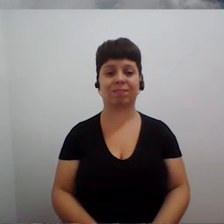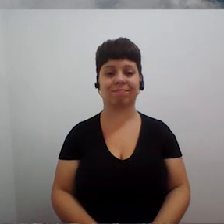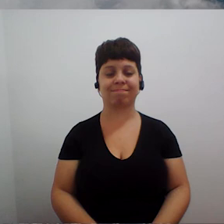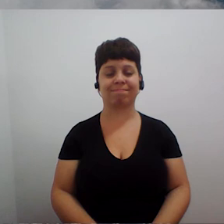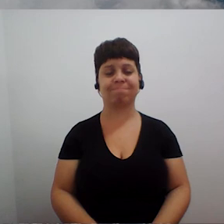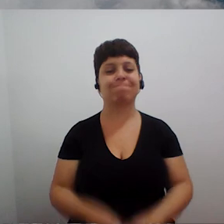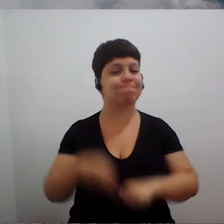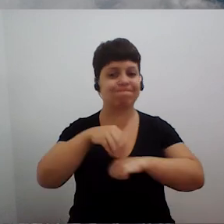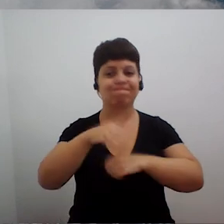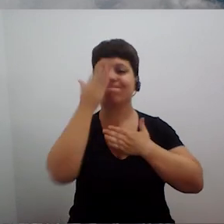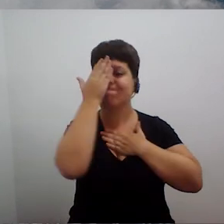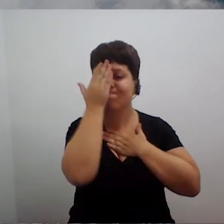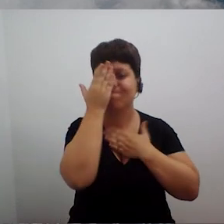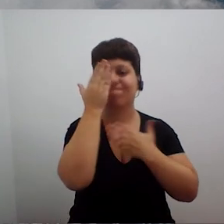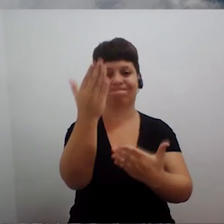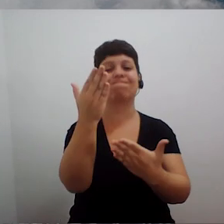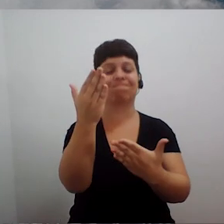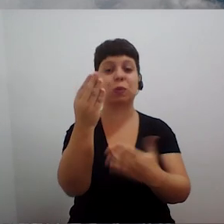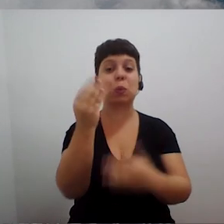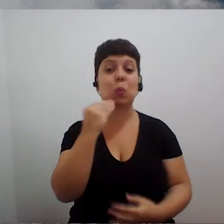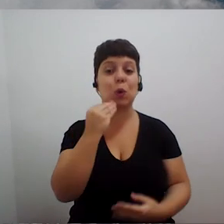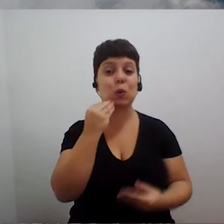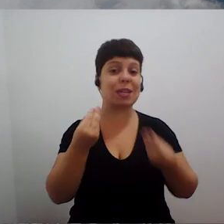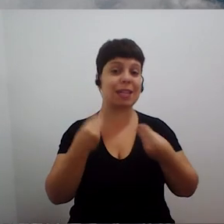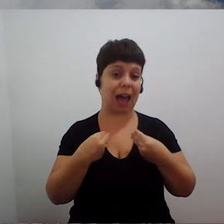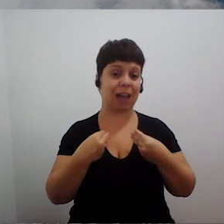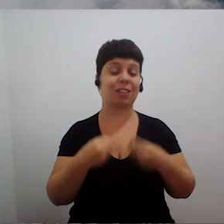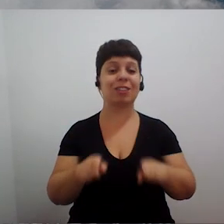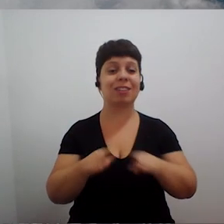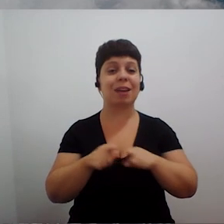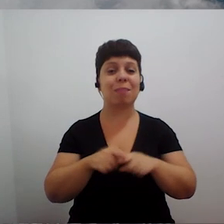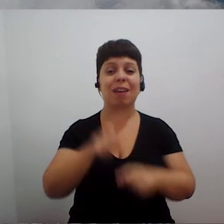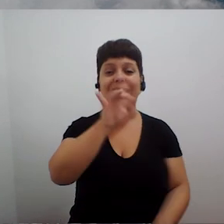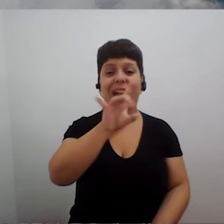a mensagem de gratidão a vocês por essa oportunidade de estar